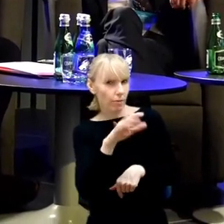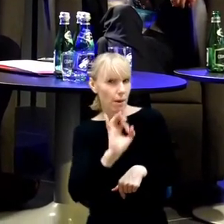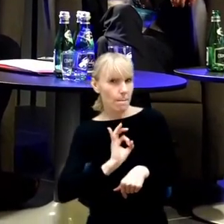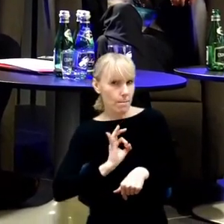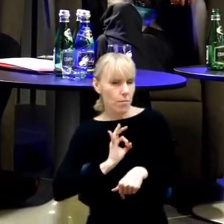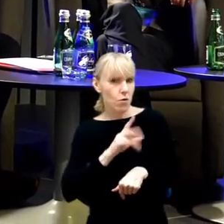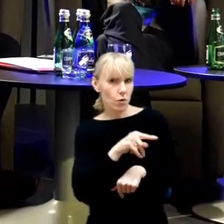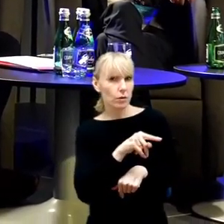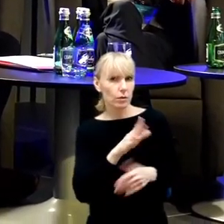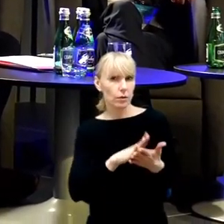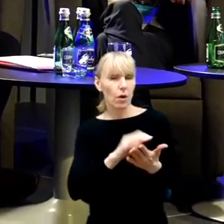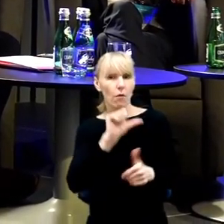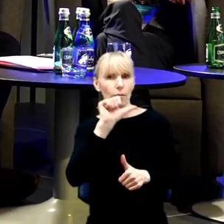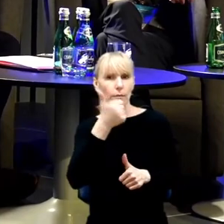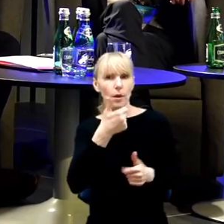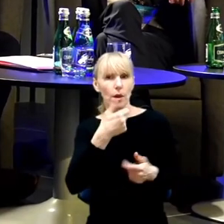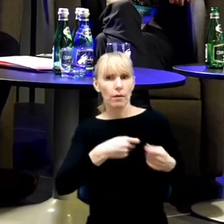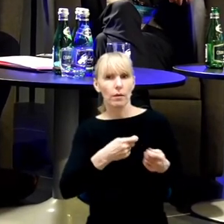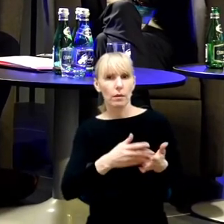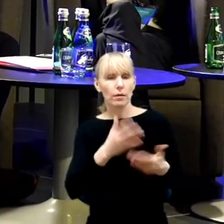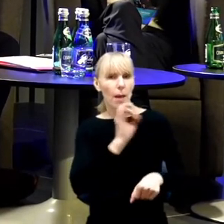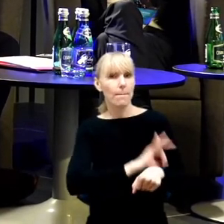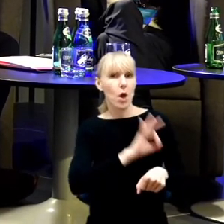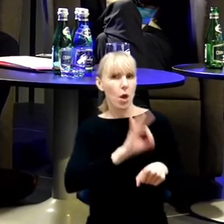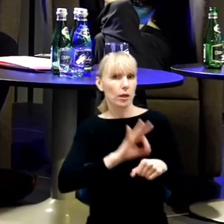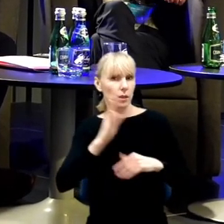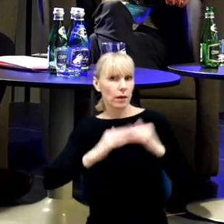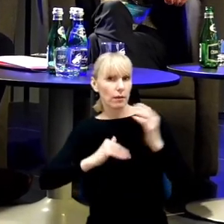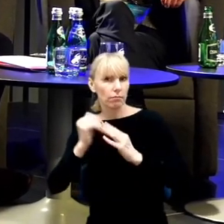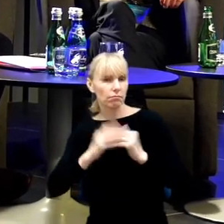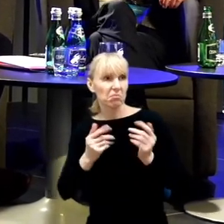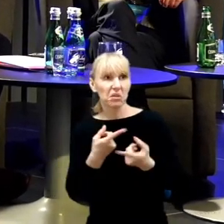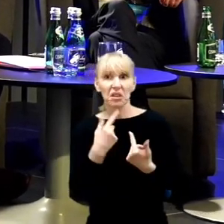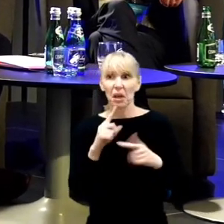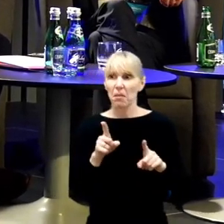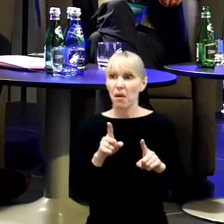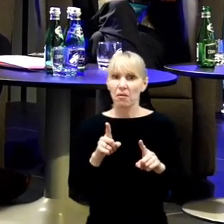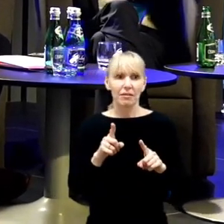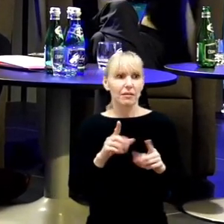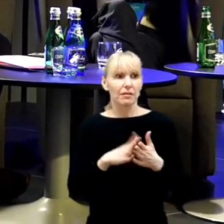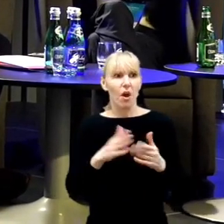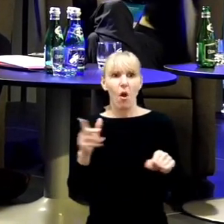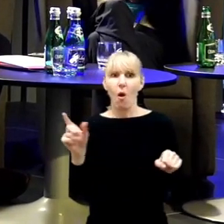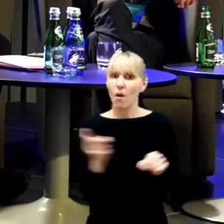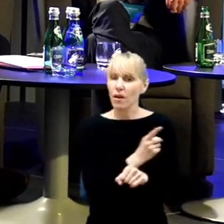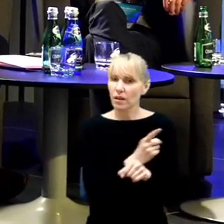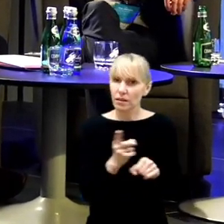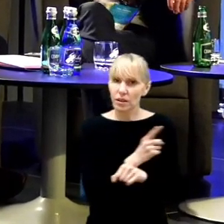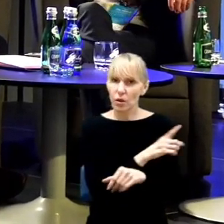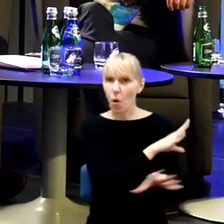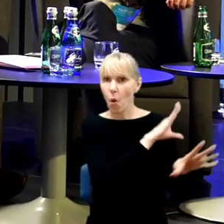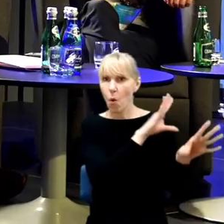Zaprojektuj Wybuduj, gdzie całe ryzyko, nie dziwię się, całe ryzyko zostało przeniesione na inwestora,